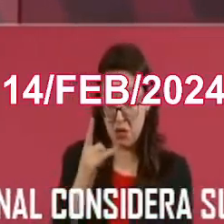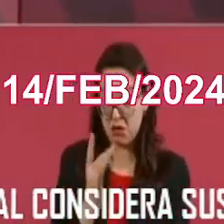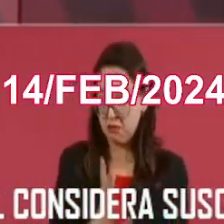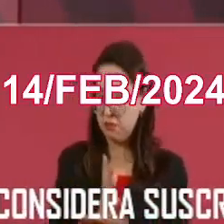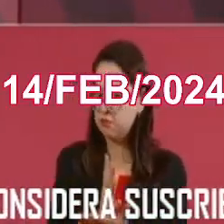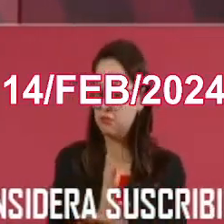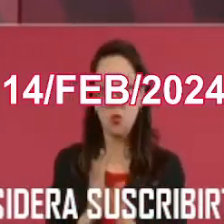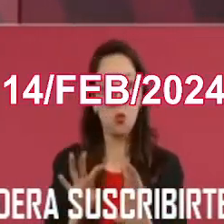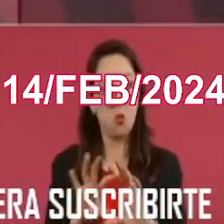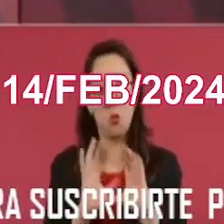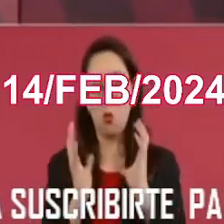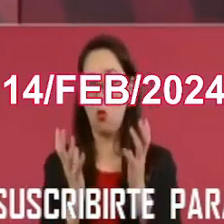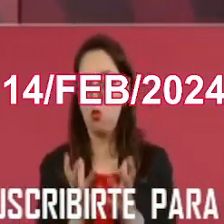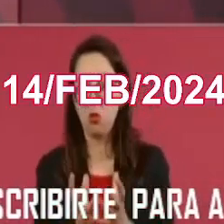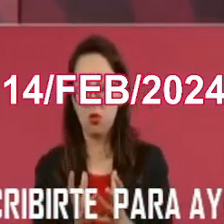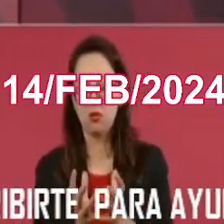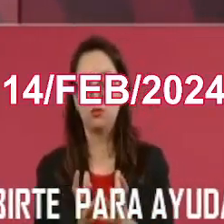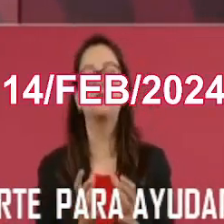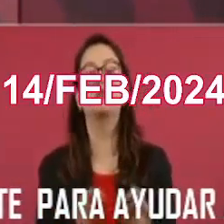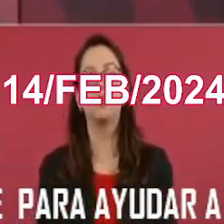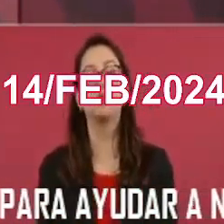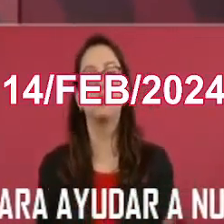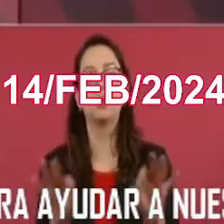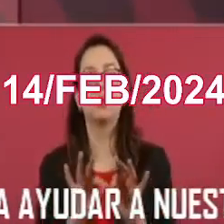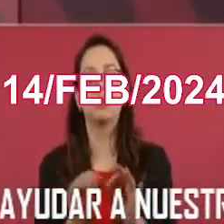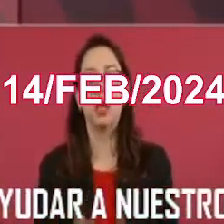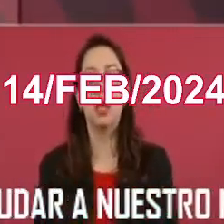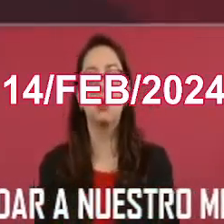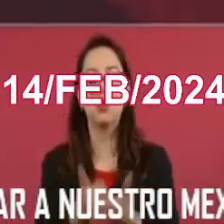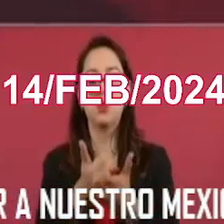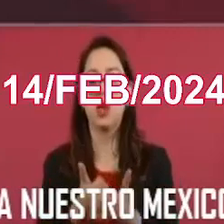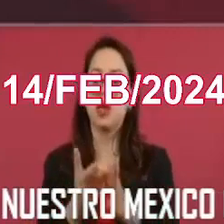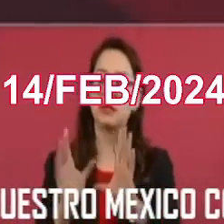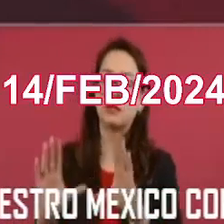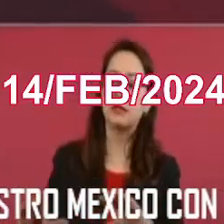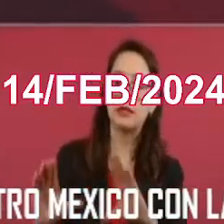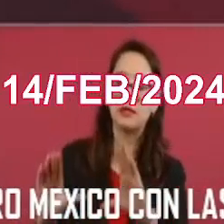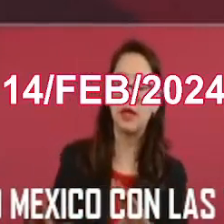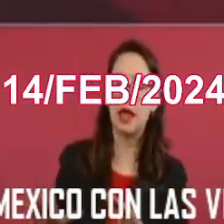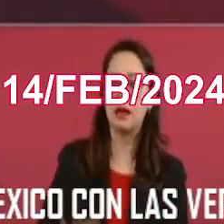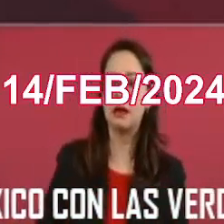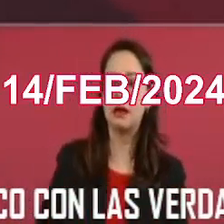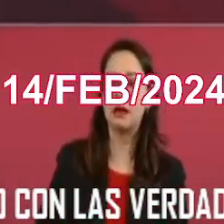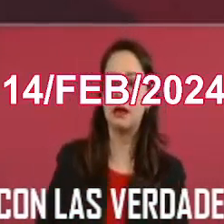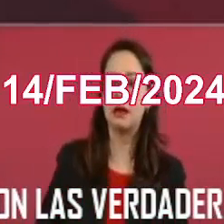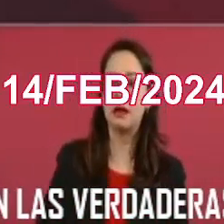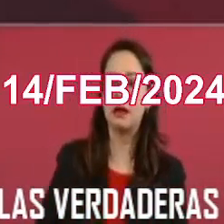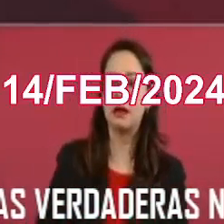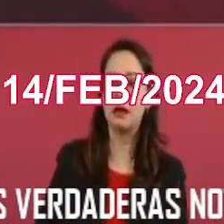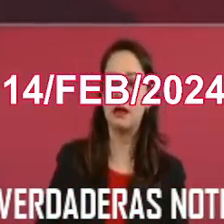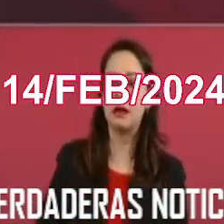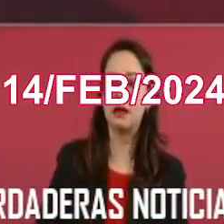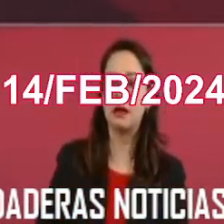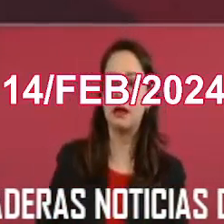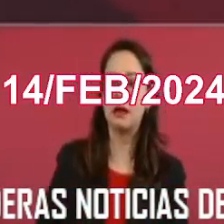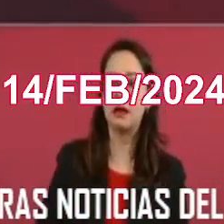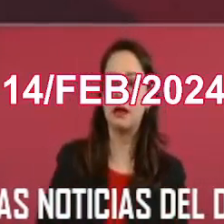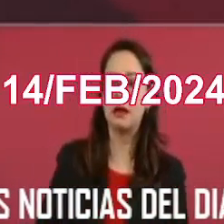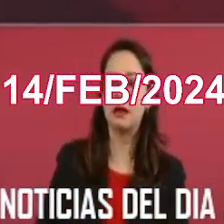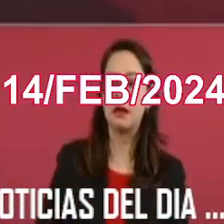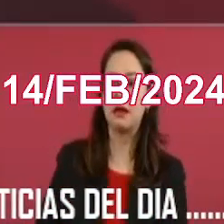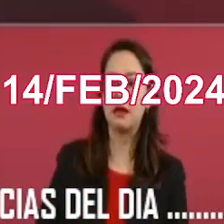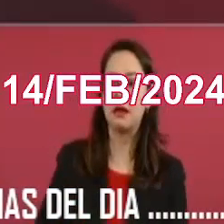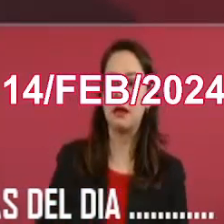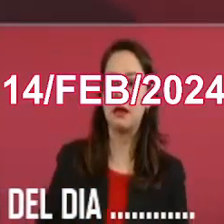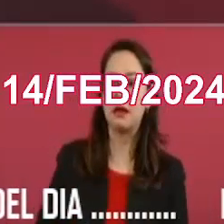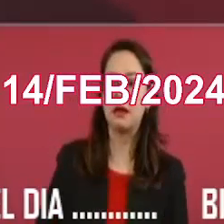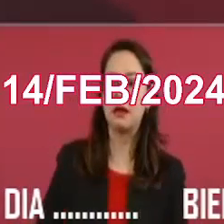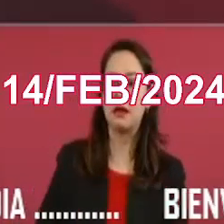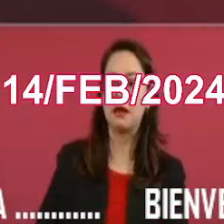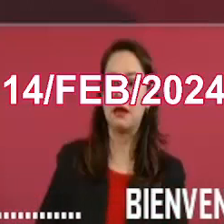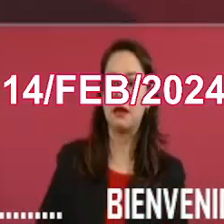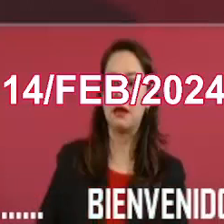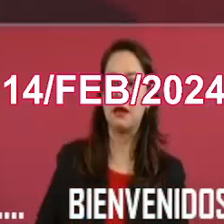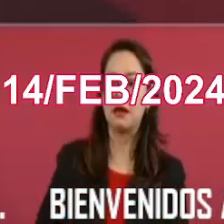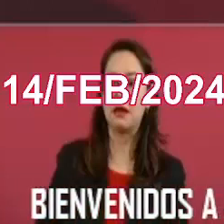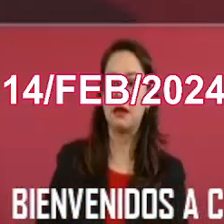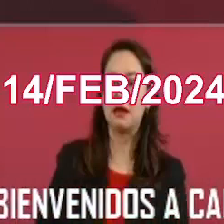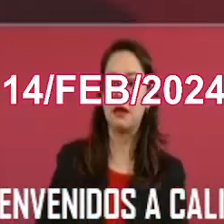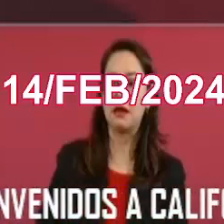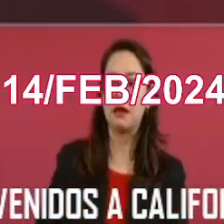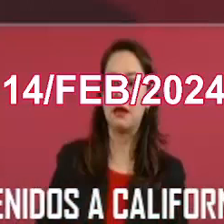ayudar mucho No solo en nuestro país Bueno amigos se está proponiendo que se vayan